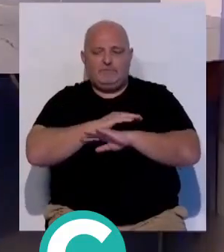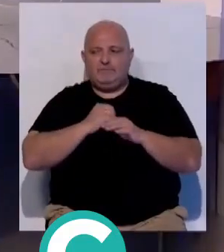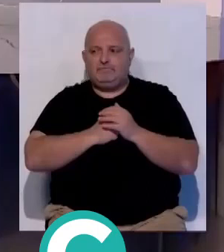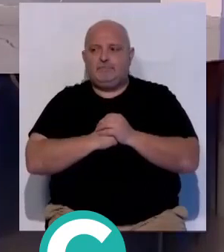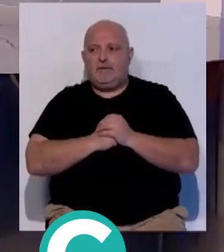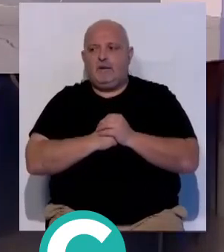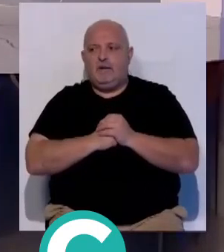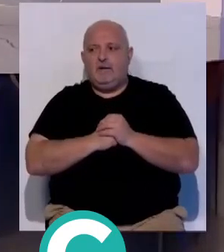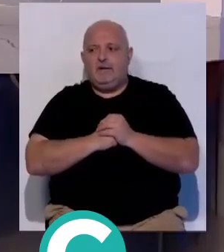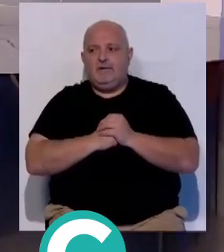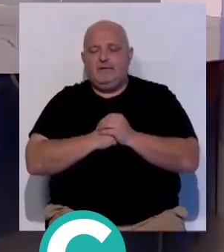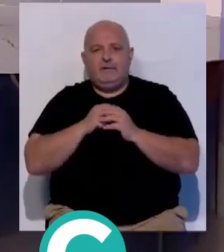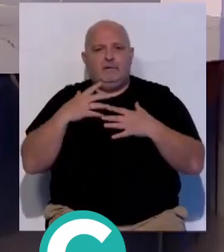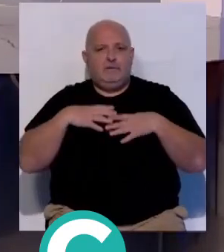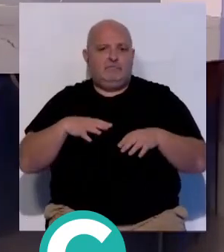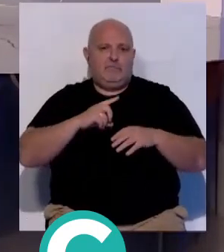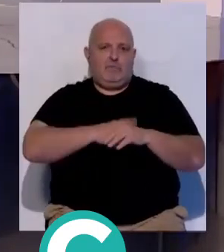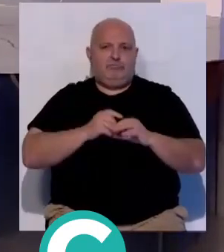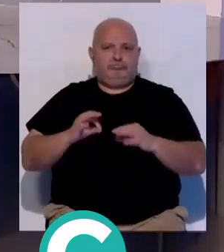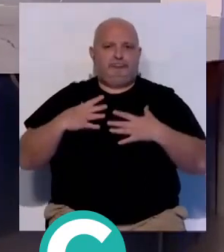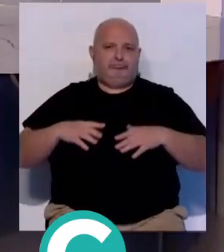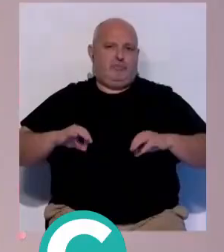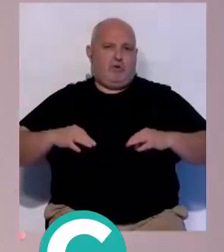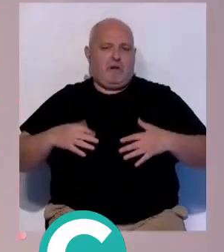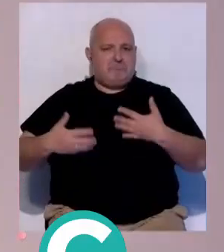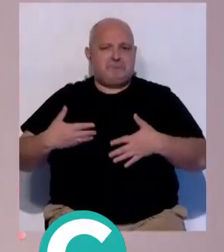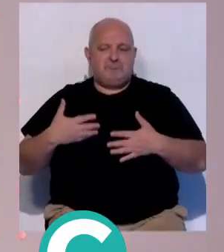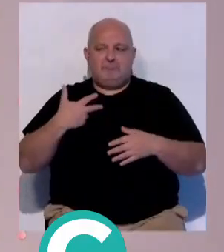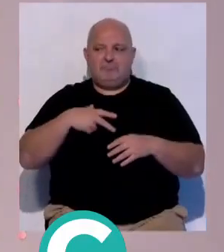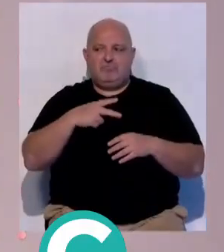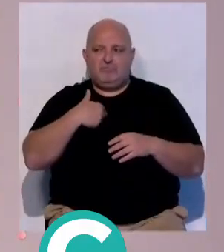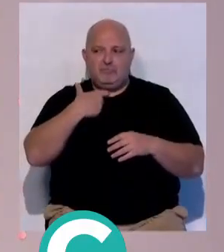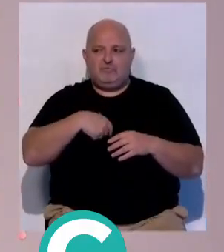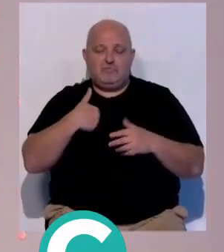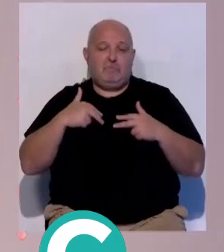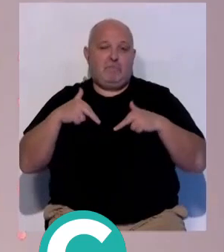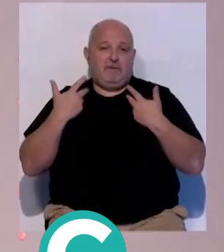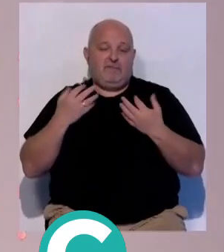Hugo bien bien deportivo Así me gusta Yo veo que vestido de Romano lo puedo permitir Pero a ti como